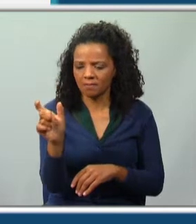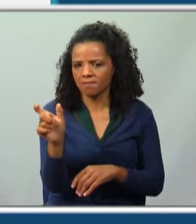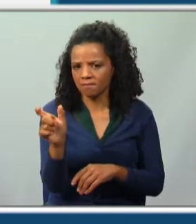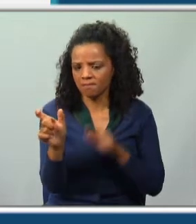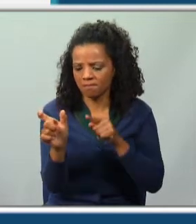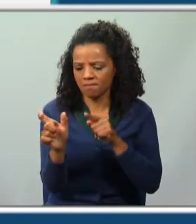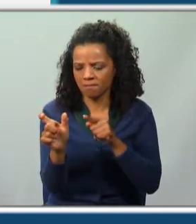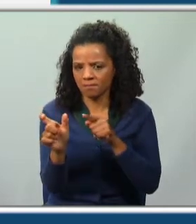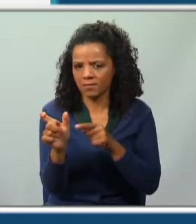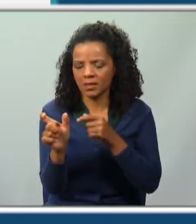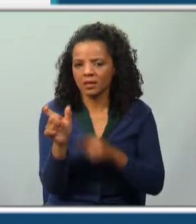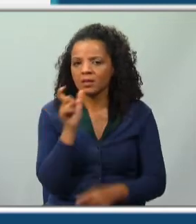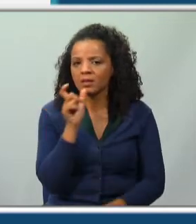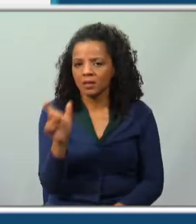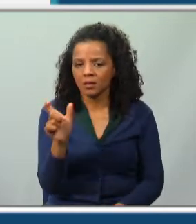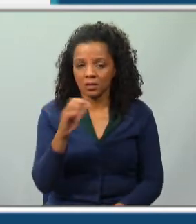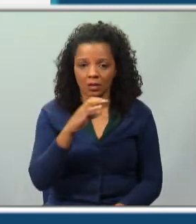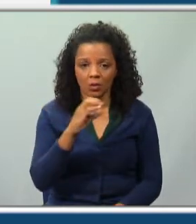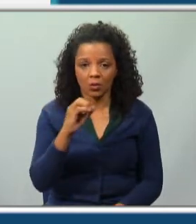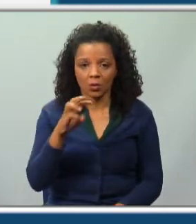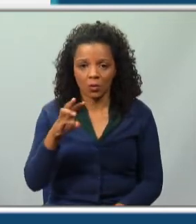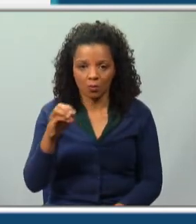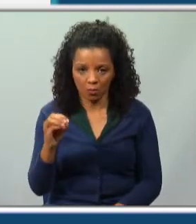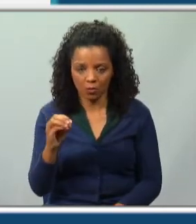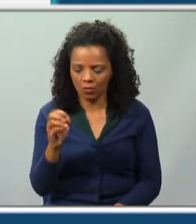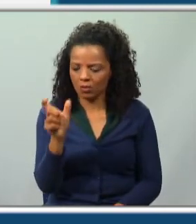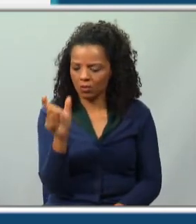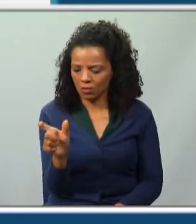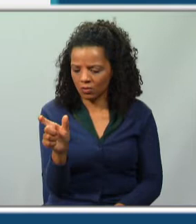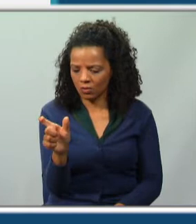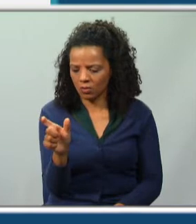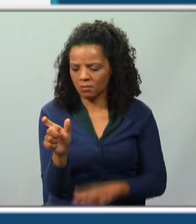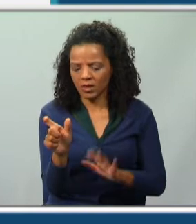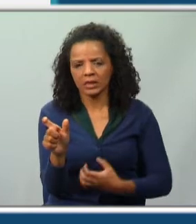vamos utilizar essa palavra a palavra como com um sentido completamente 讓我們逐字逐句完全有感覺